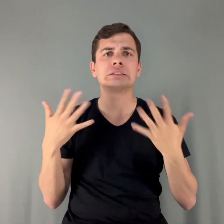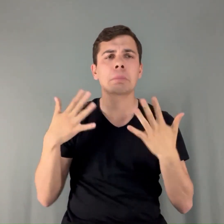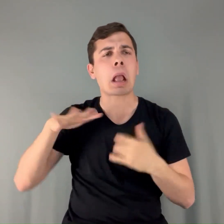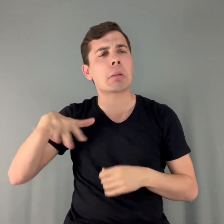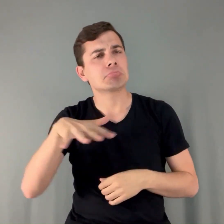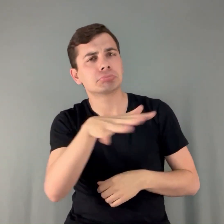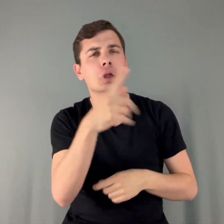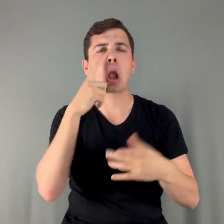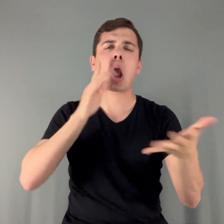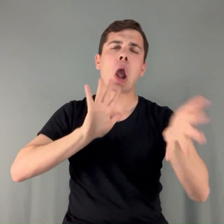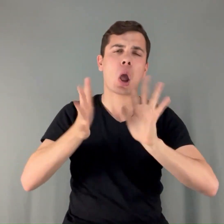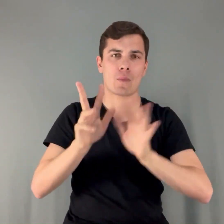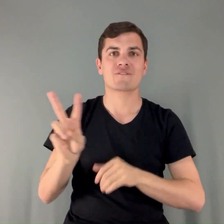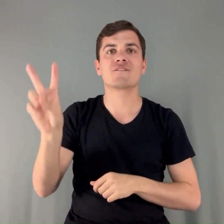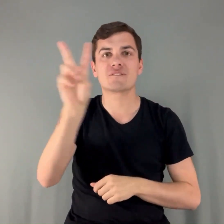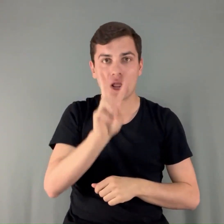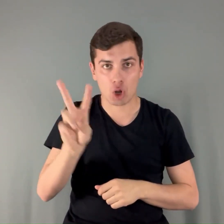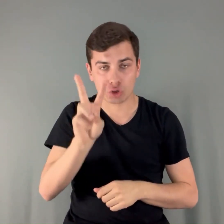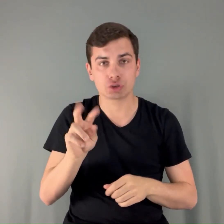Spacer będzie trwał około 2h.